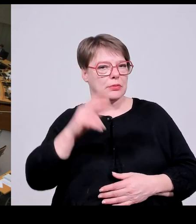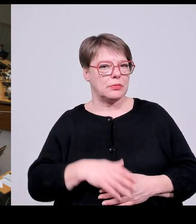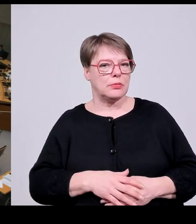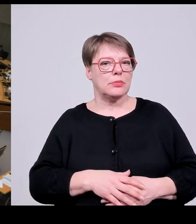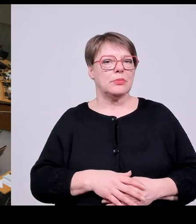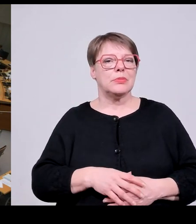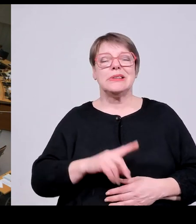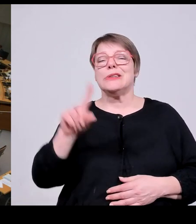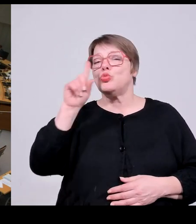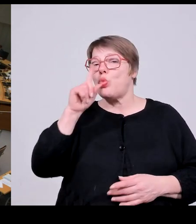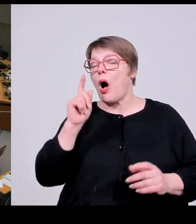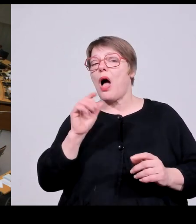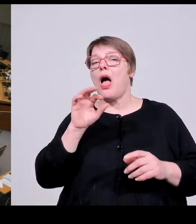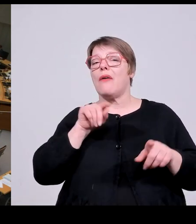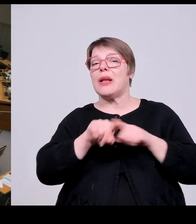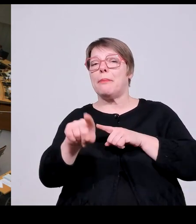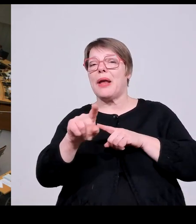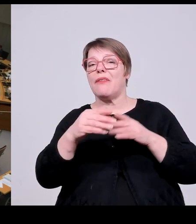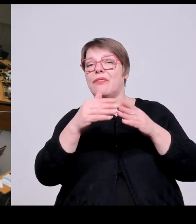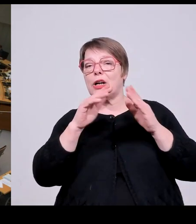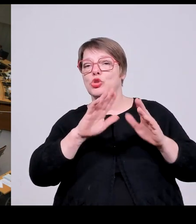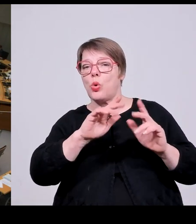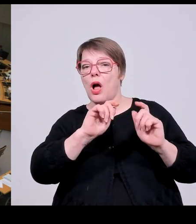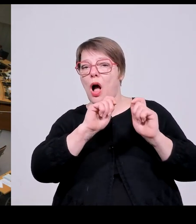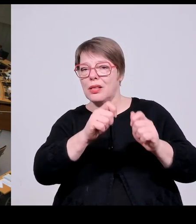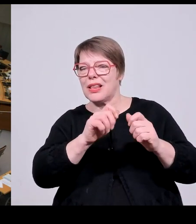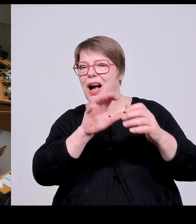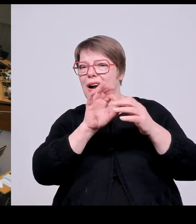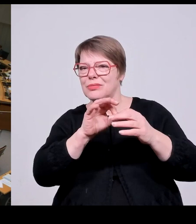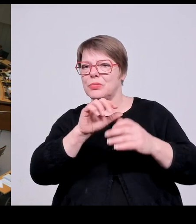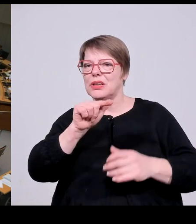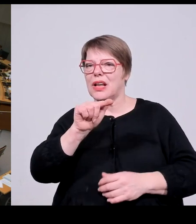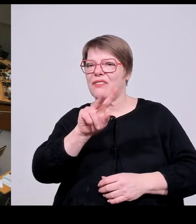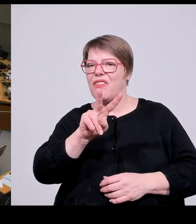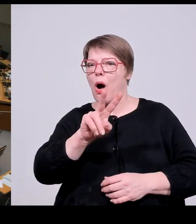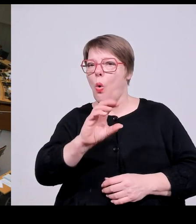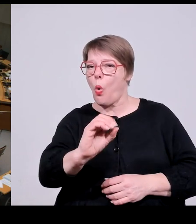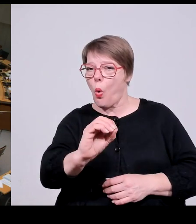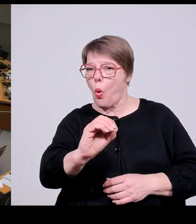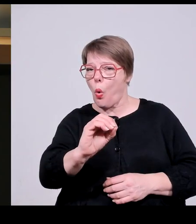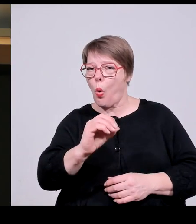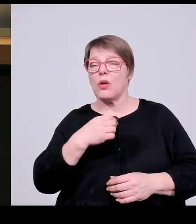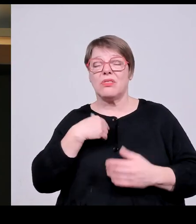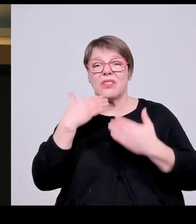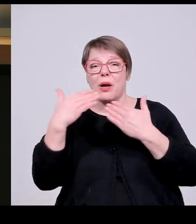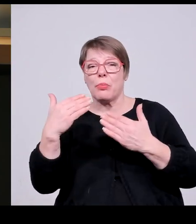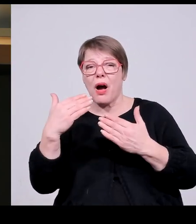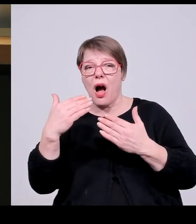Dieses Projekt wollen wir ja auch schon schließlich seit Jahrzehnten. Nein, ich bin nach dem Vorredner, Herrn Lehmann von der